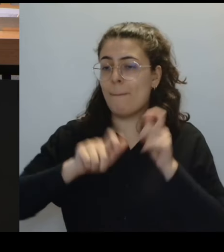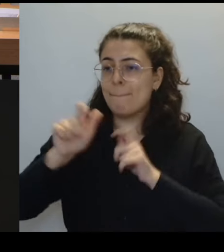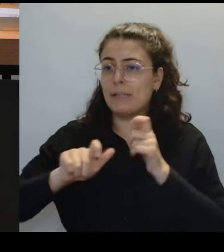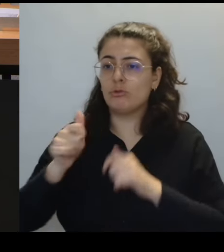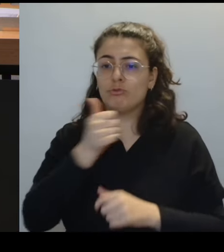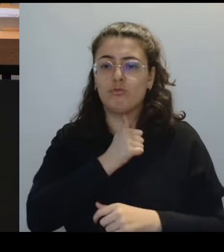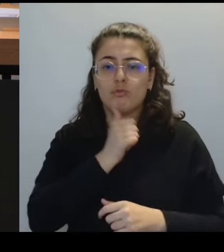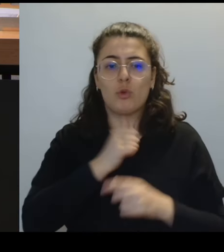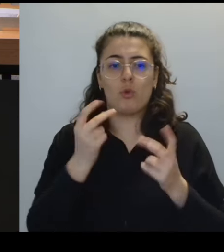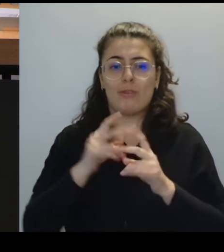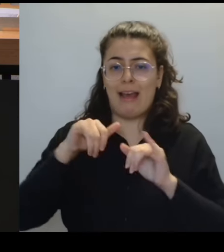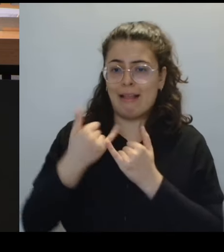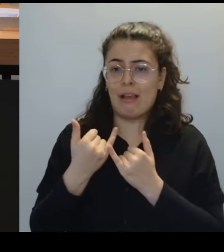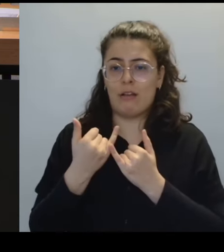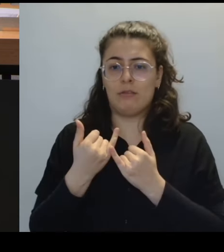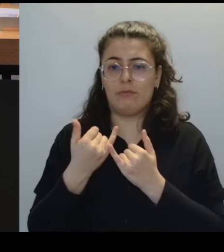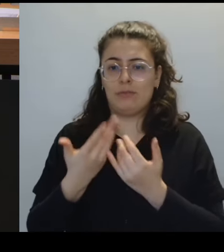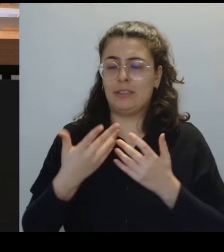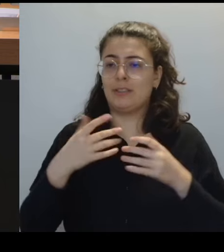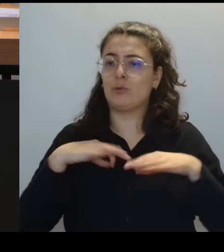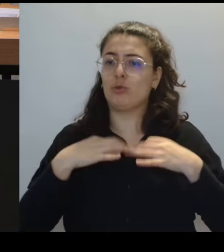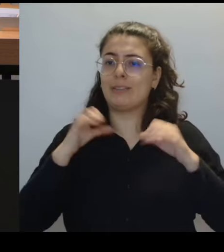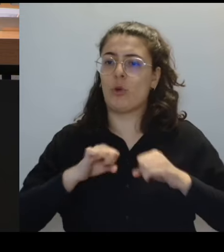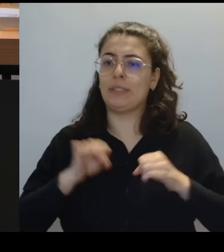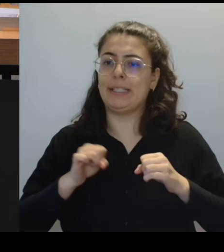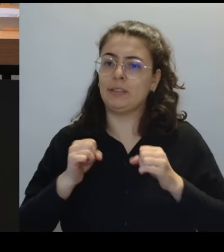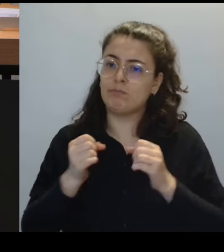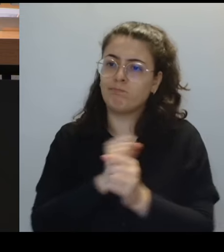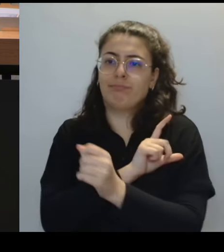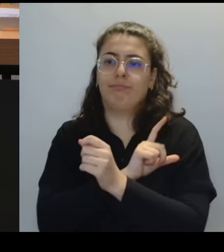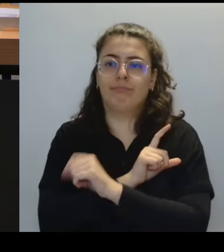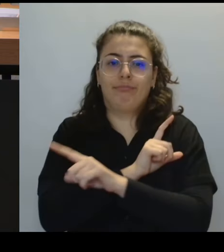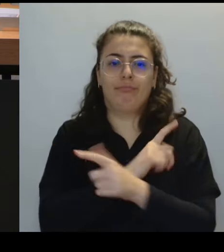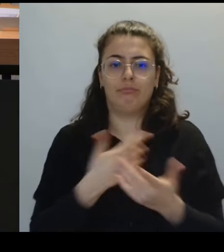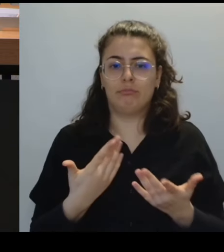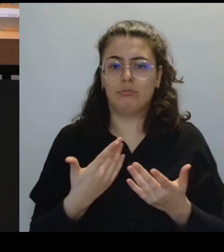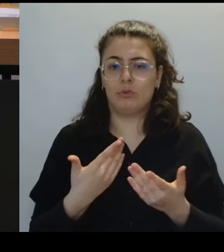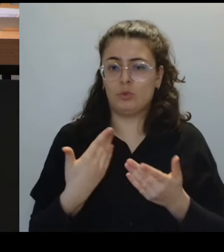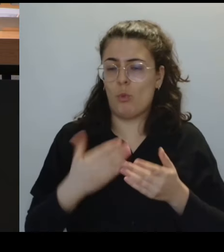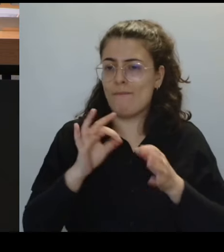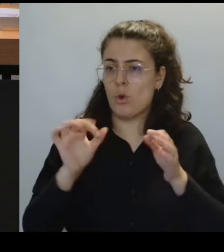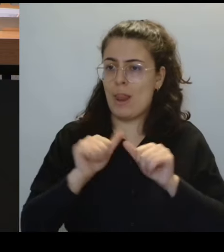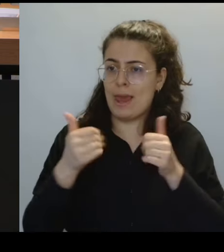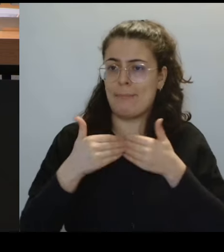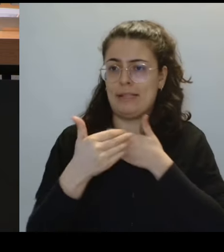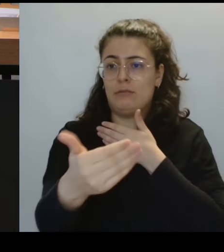Grundlage für lebenslange Gesundheit zu bilden. Und diese Chance sollten wir auch ermöglichen. Vielen Dank. (Beifall)